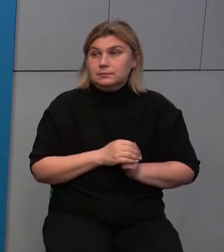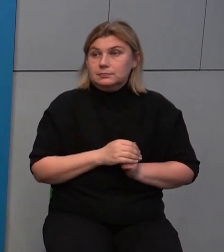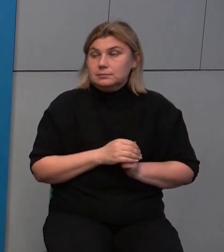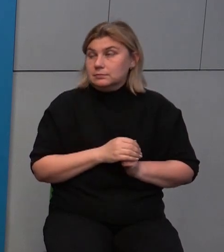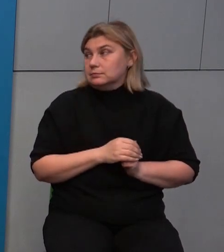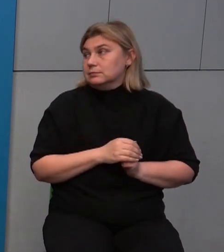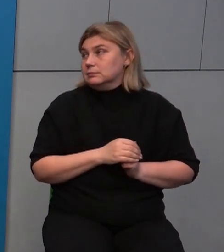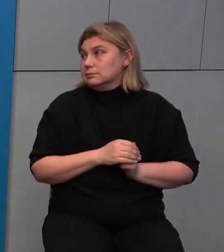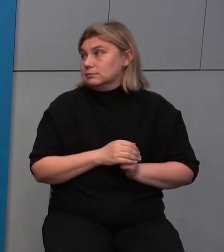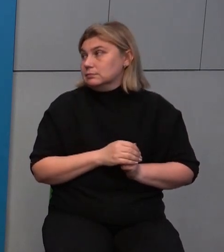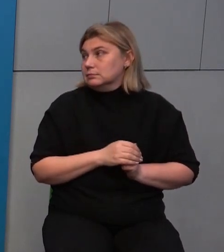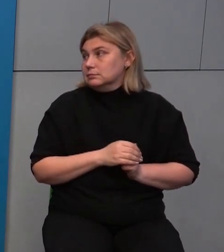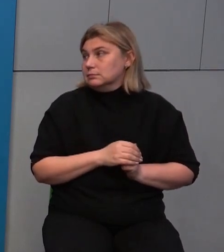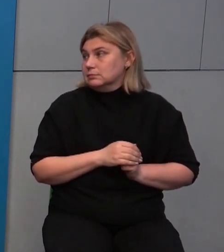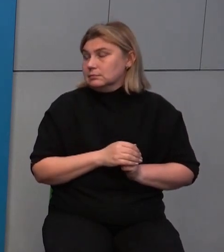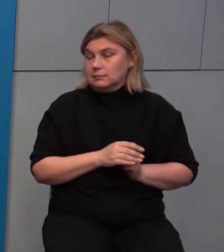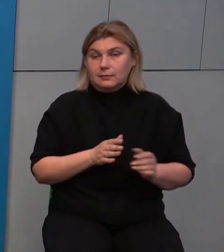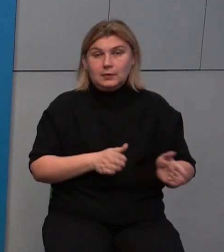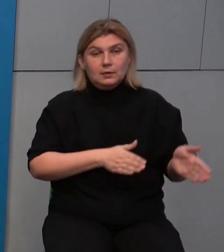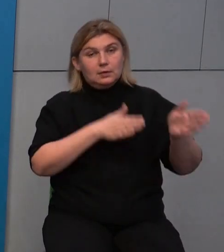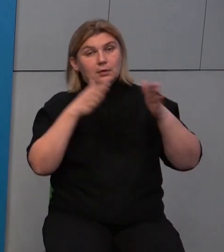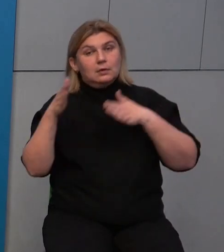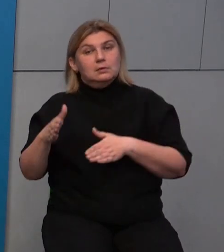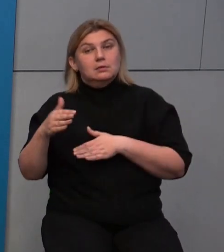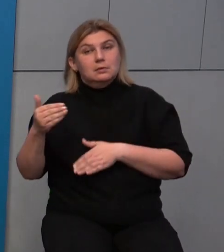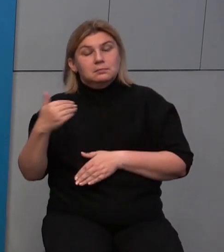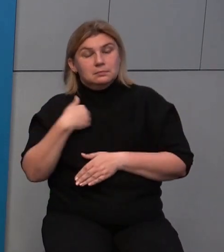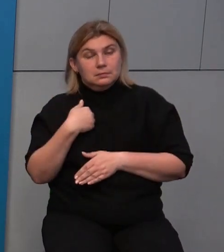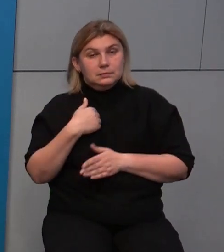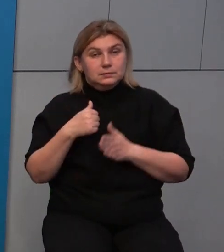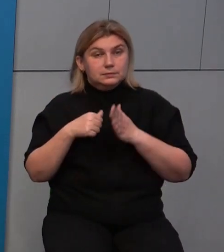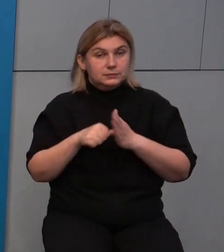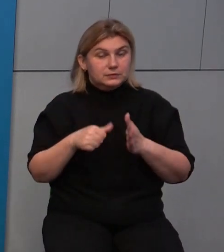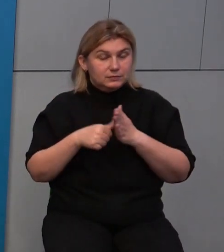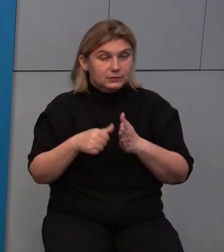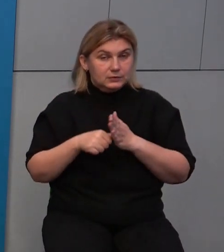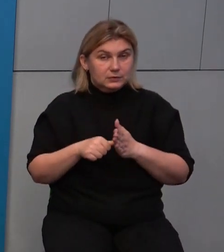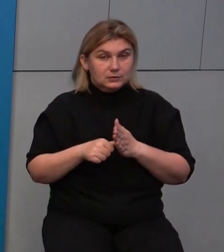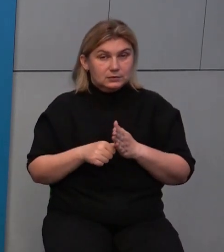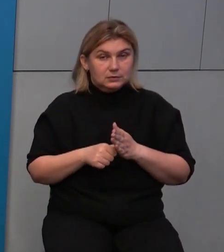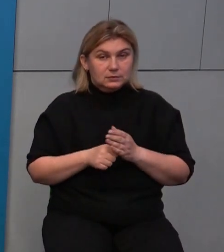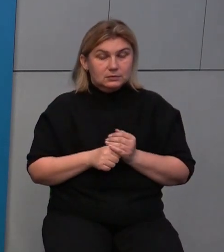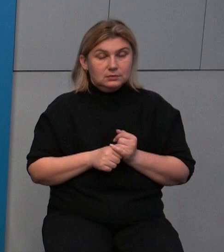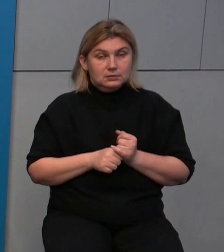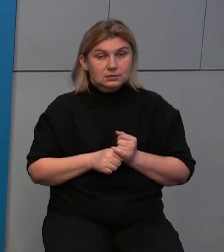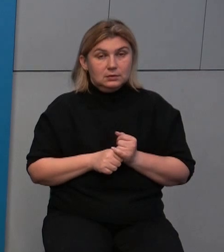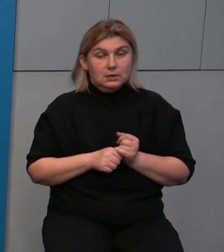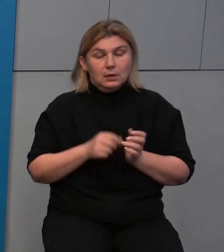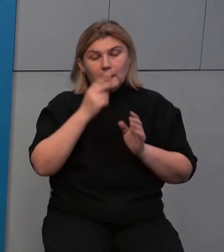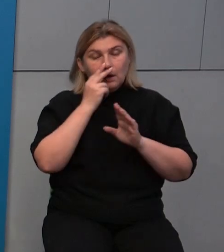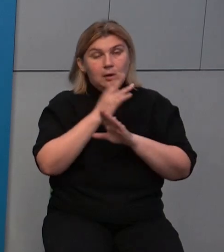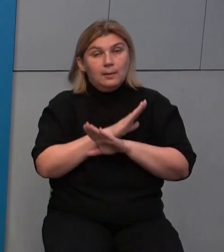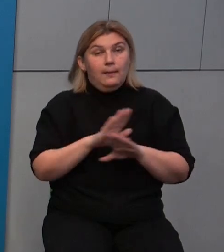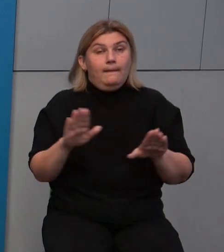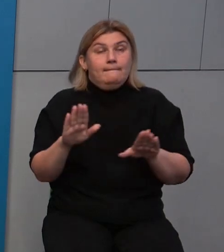Potem kolejnym etapem była wycieczka i po prostu pokazywanie tej,